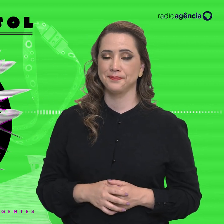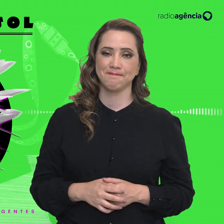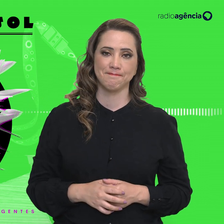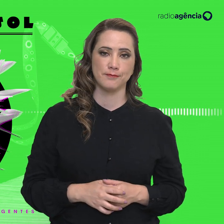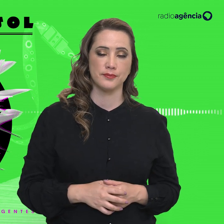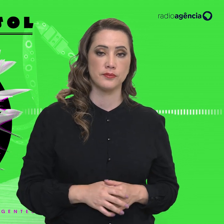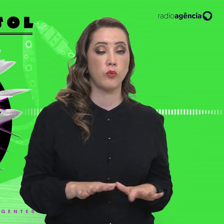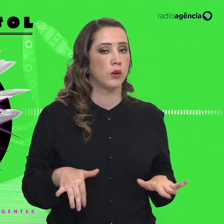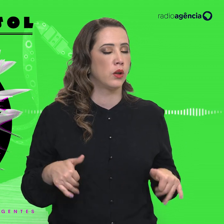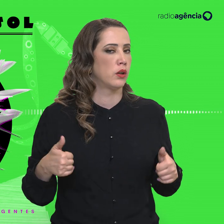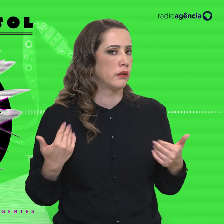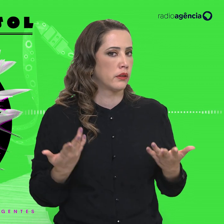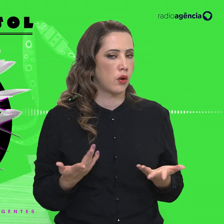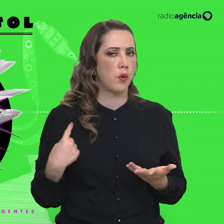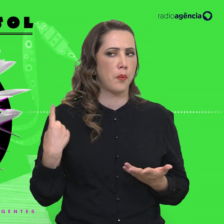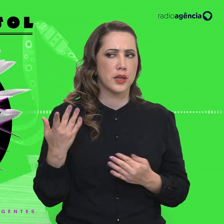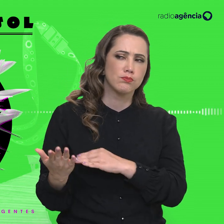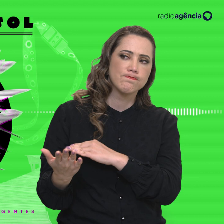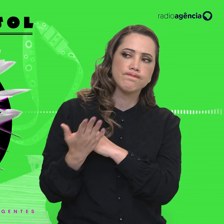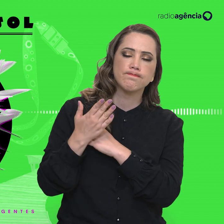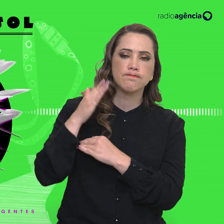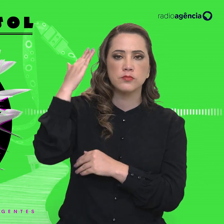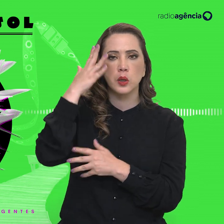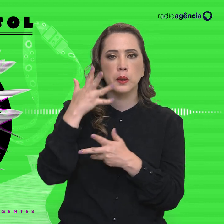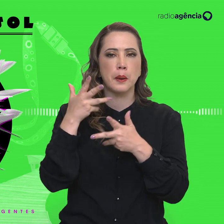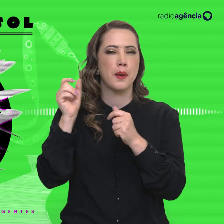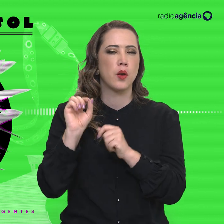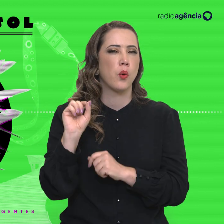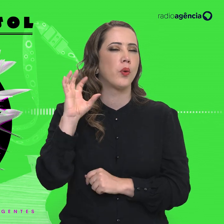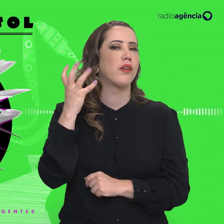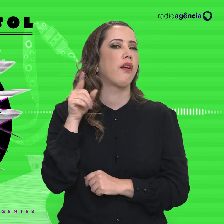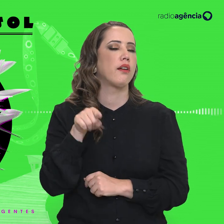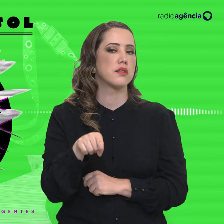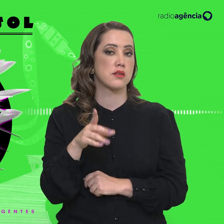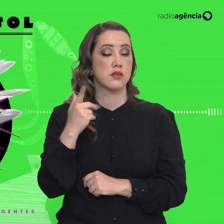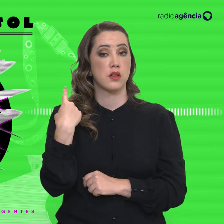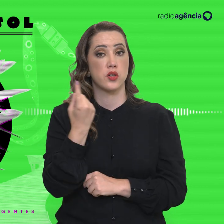[Patrícia] Por isso, para nos ajudar a entender melhor esse fenômeno, a gente ouviu a Maria Júlia,